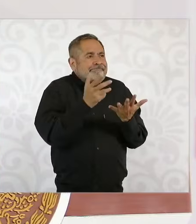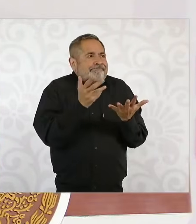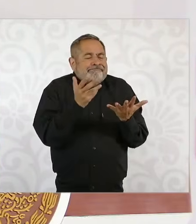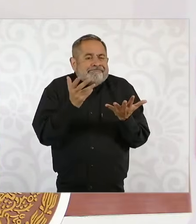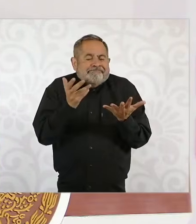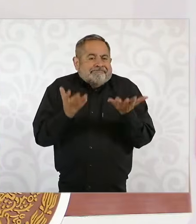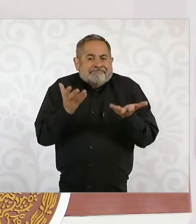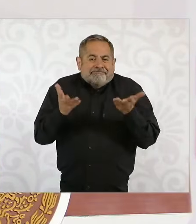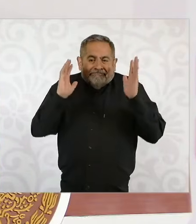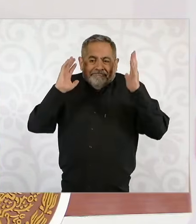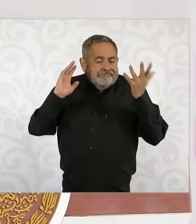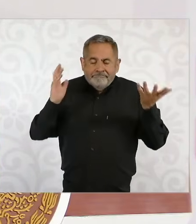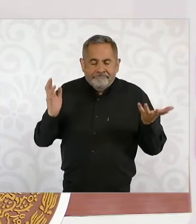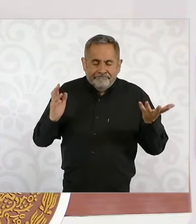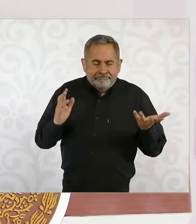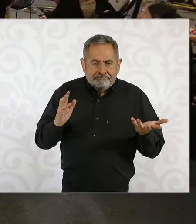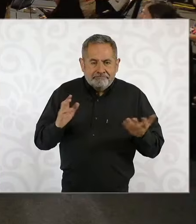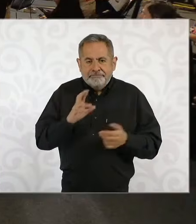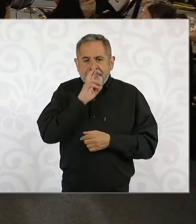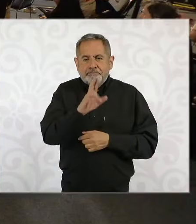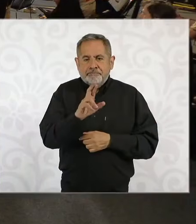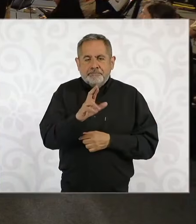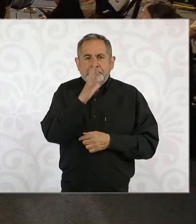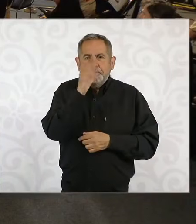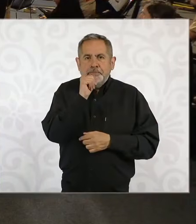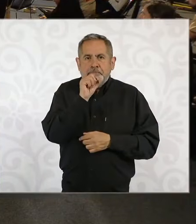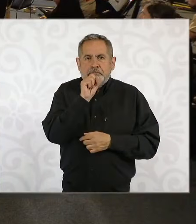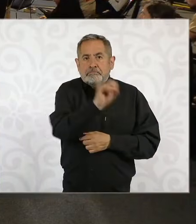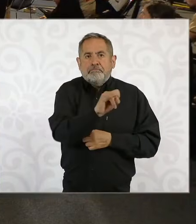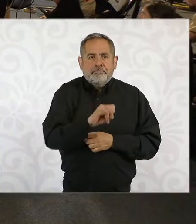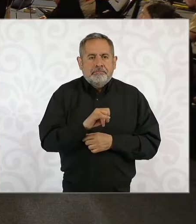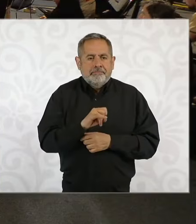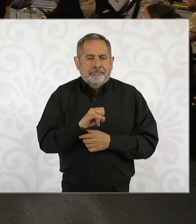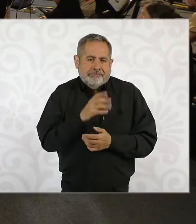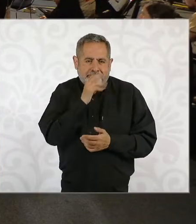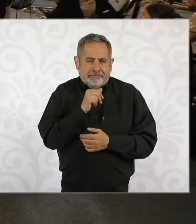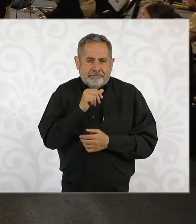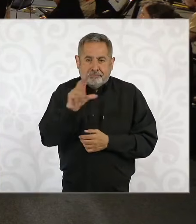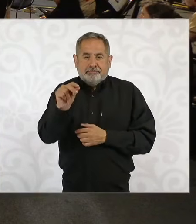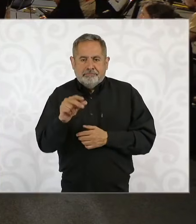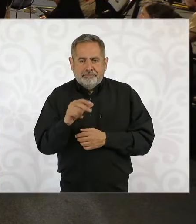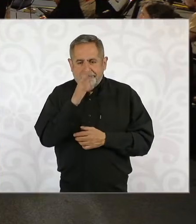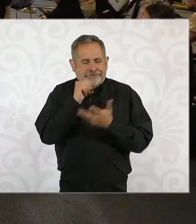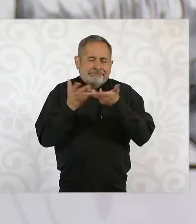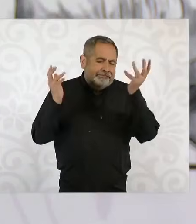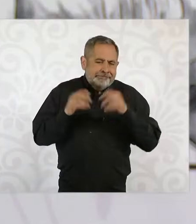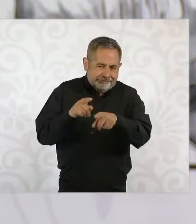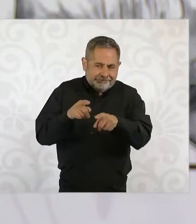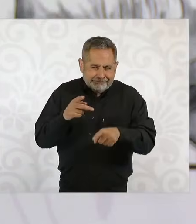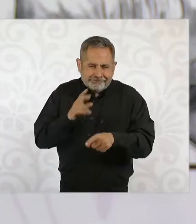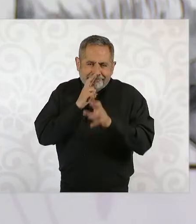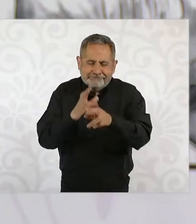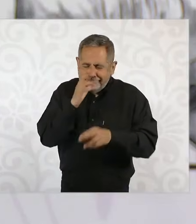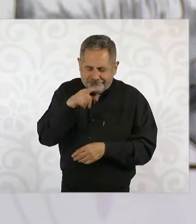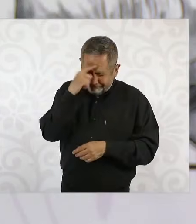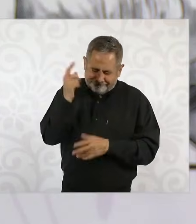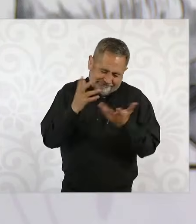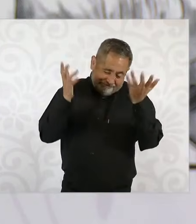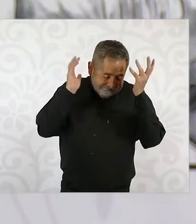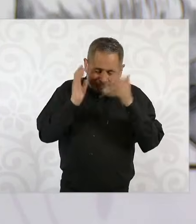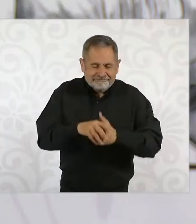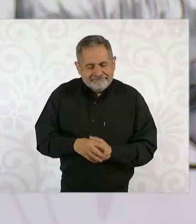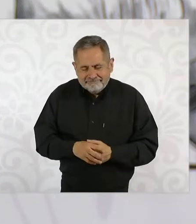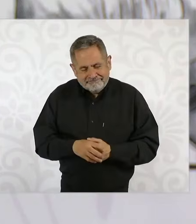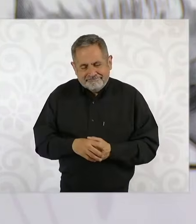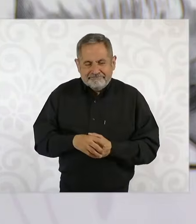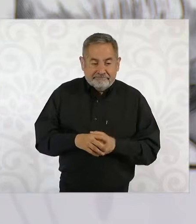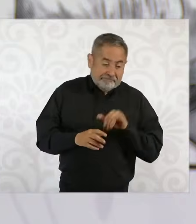eh es una respuesta, es una pregunta que no es sencilla, entonces no es así, ¿sí o no?